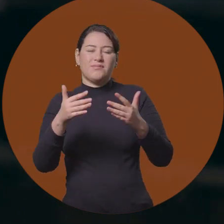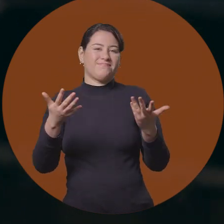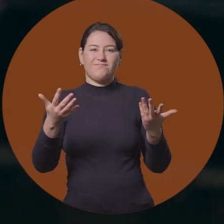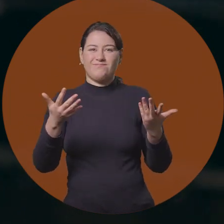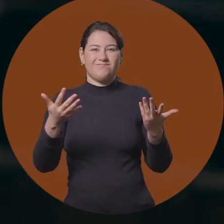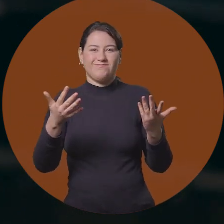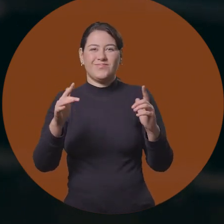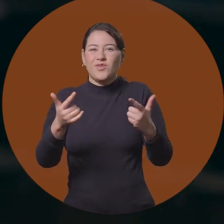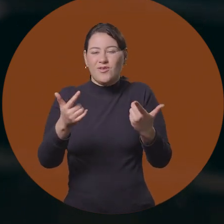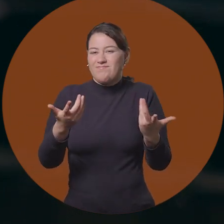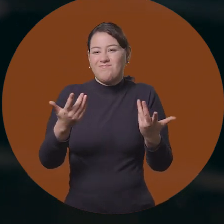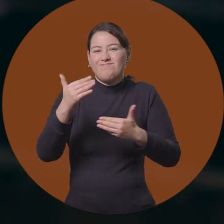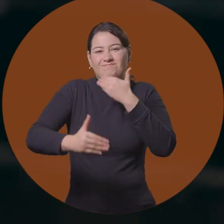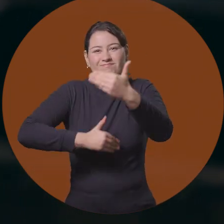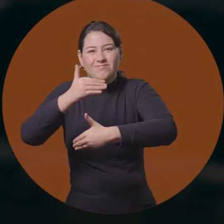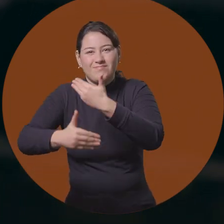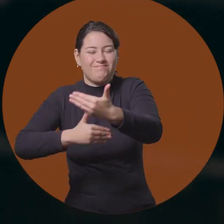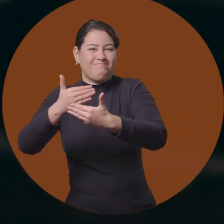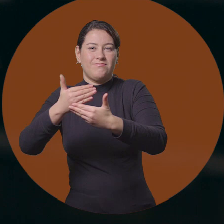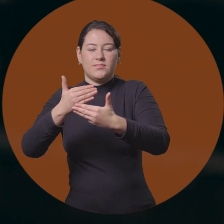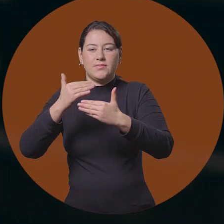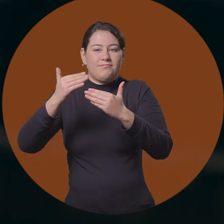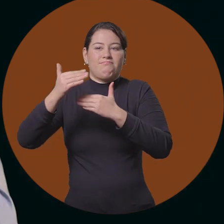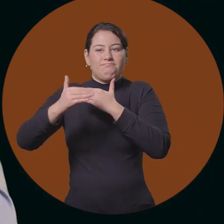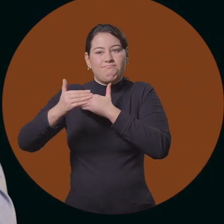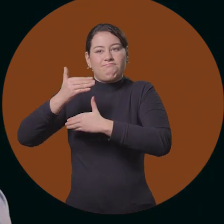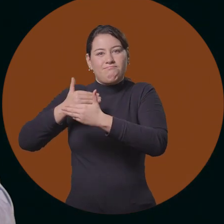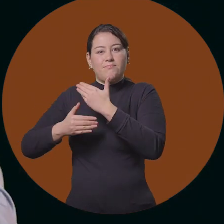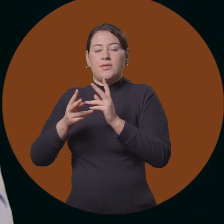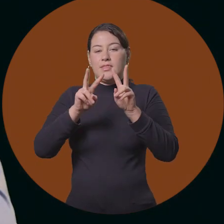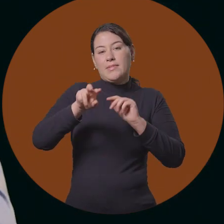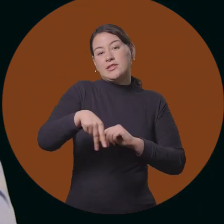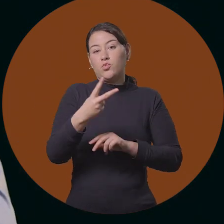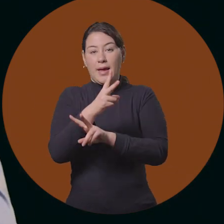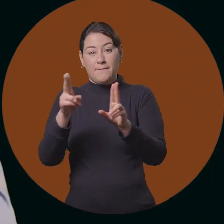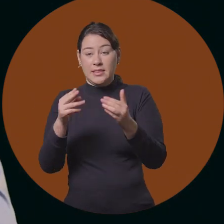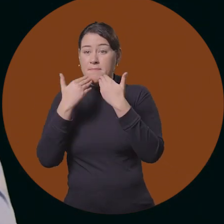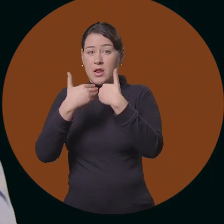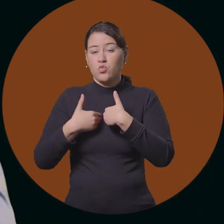no avanzamos. Quedamos cada vez más chicos. Respecto a tu segunda parte de la pregunta, de los errores,